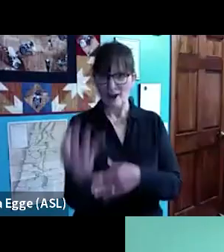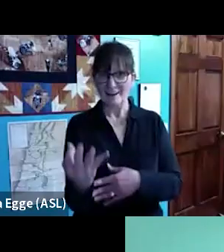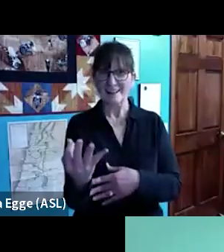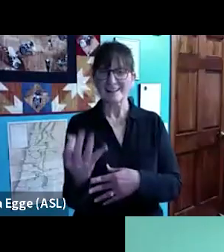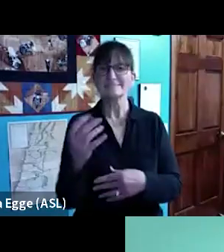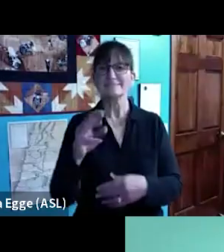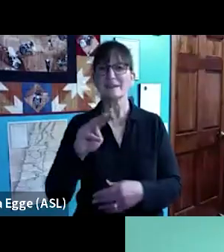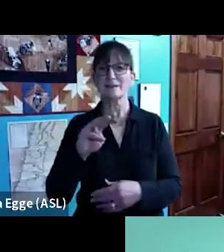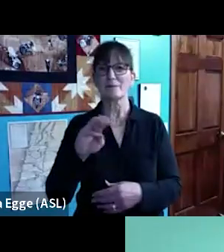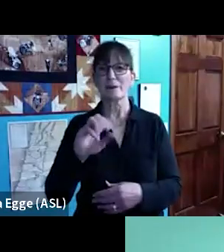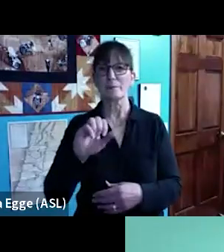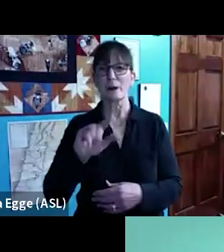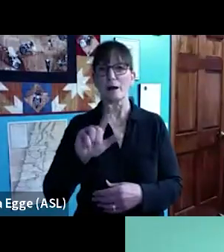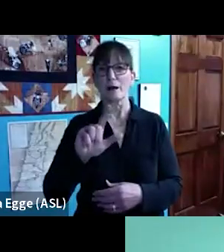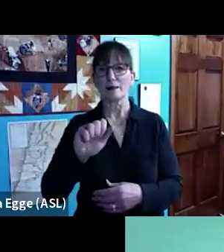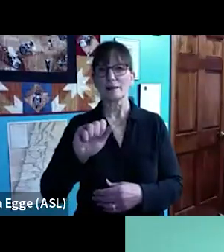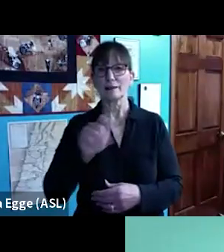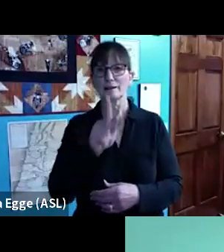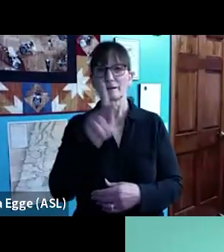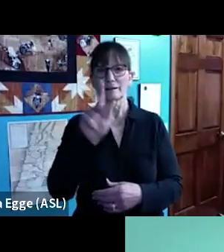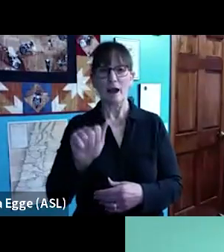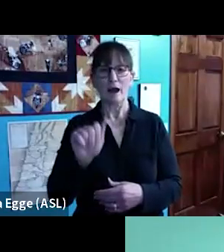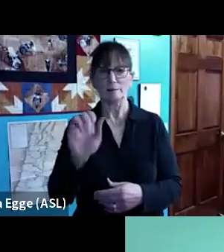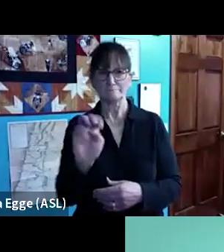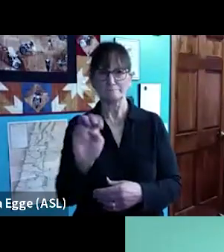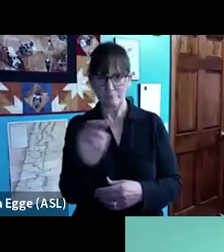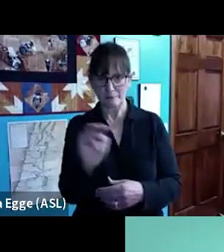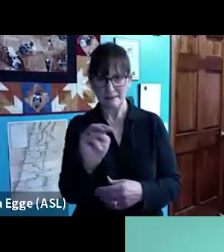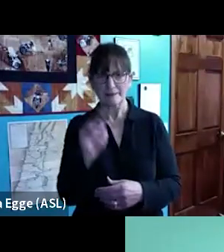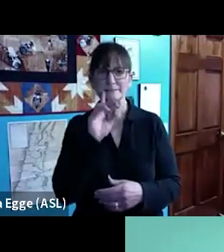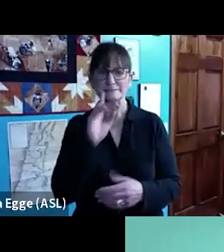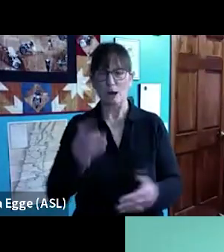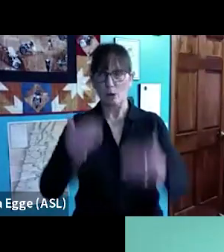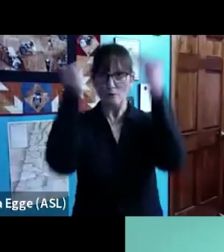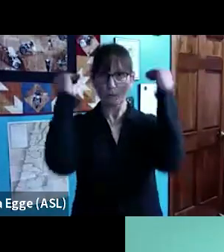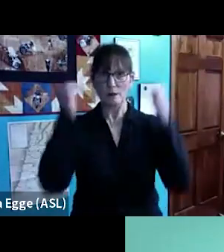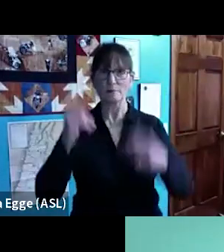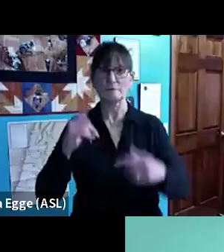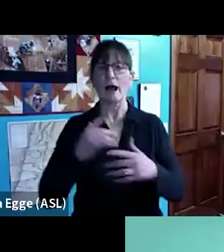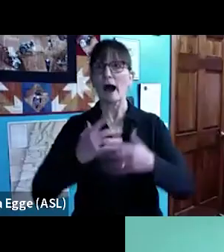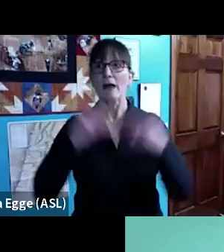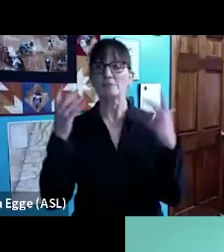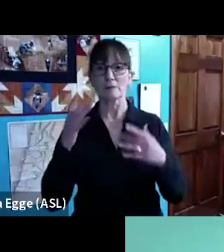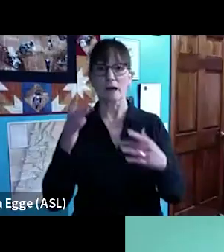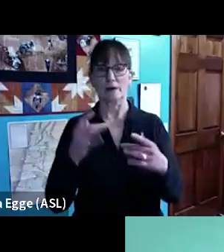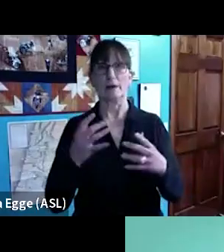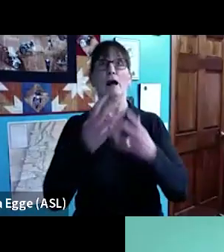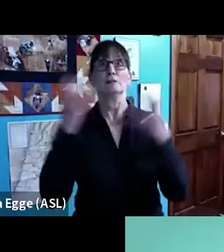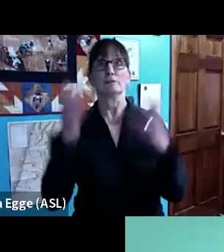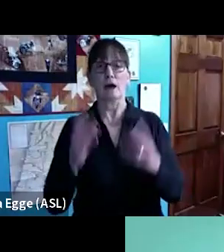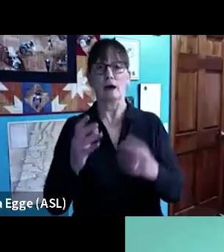ellos pueden restablecer la cuenta, establecer una cuenta, o tratar lo mejor posible de trabajar con el cliente